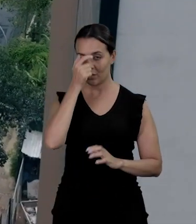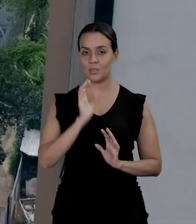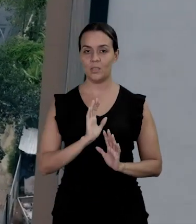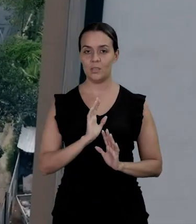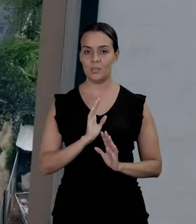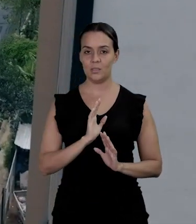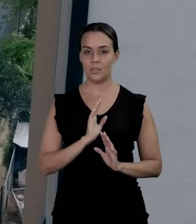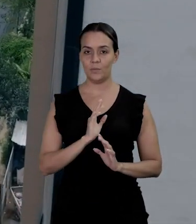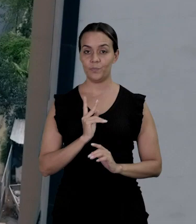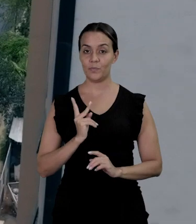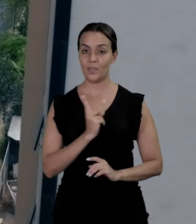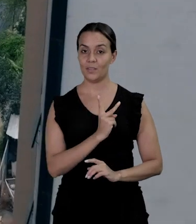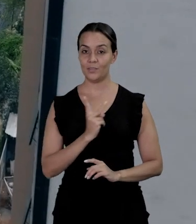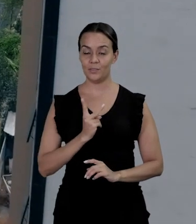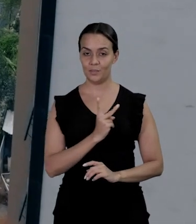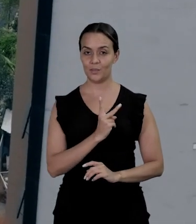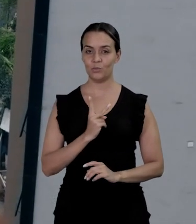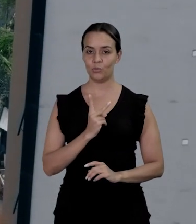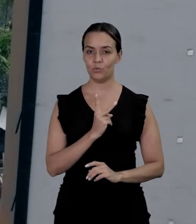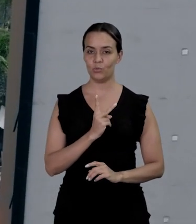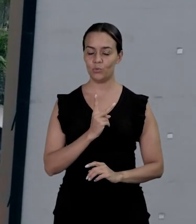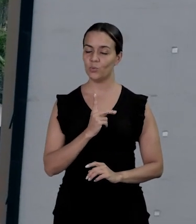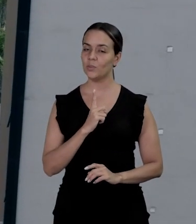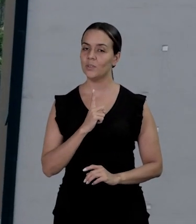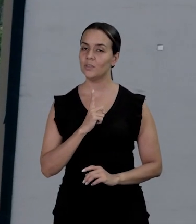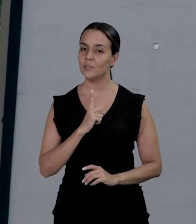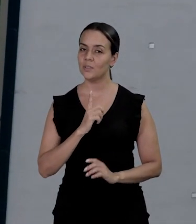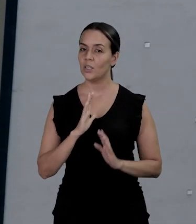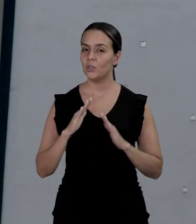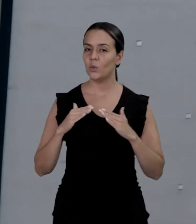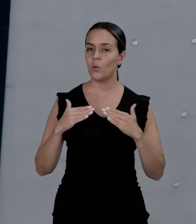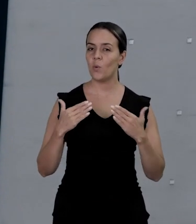quando usamos expressões como inteligência artificial,